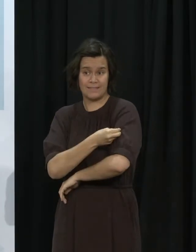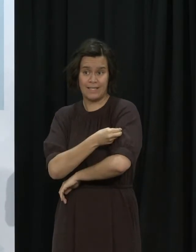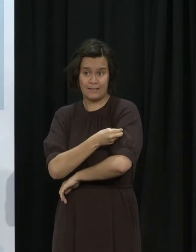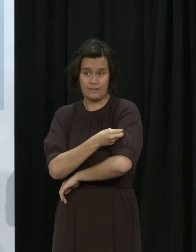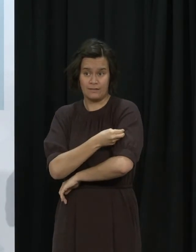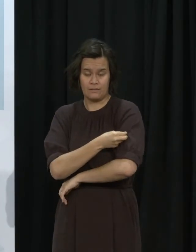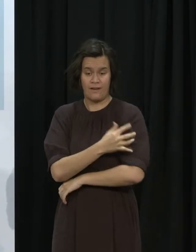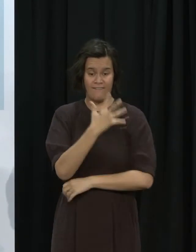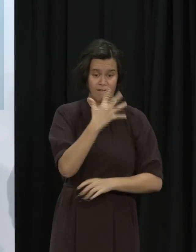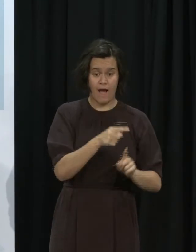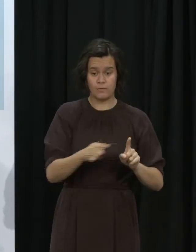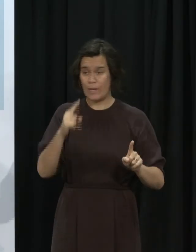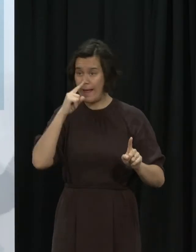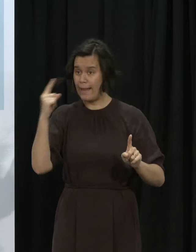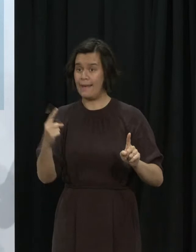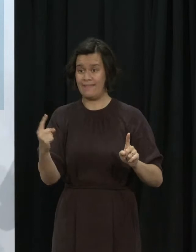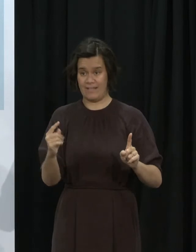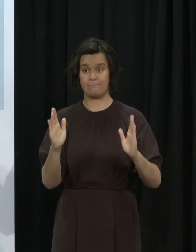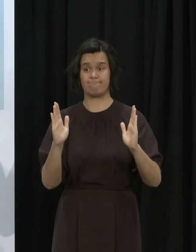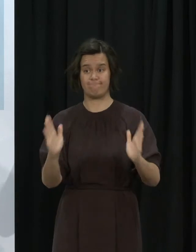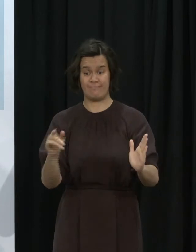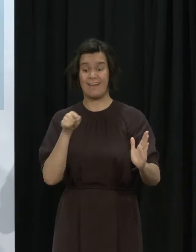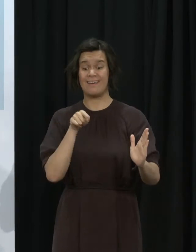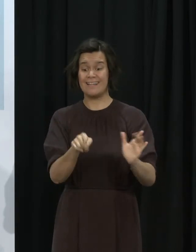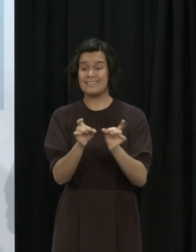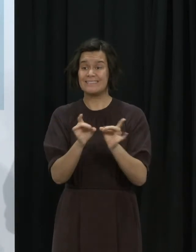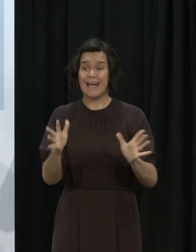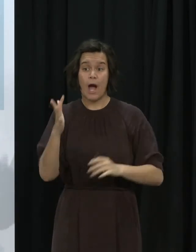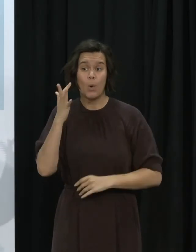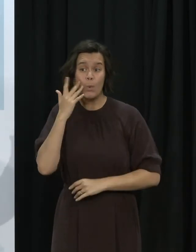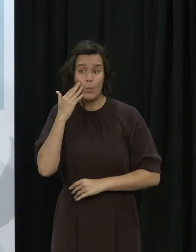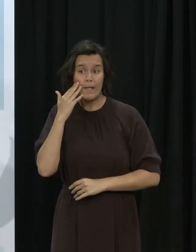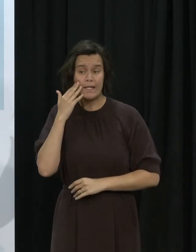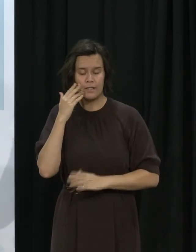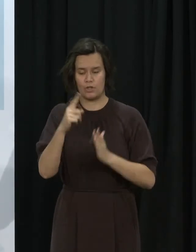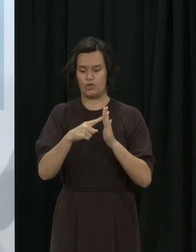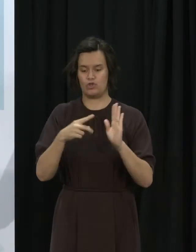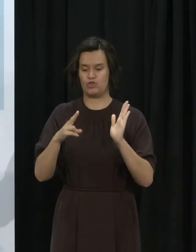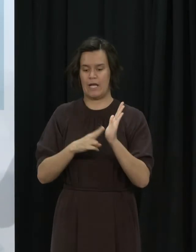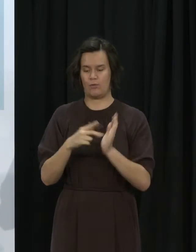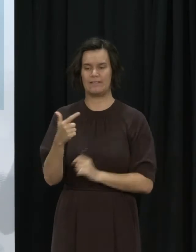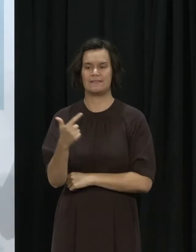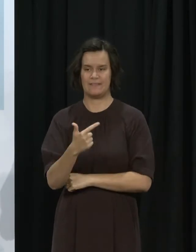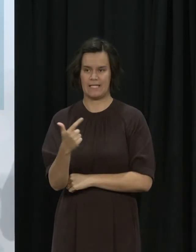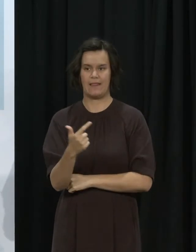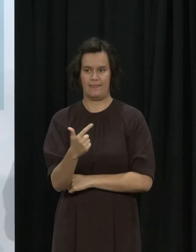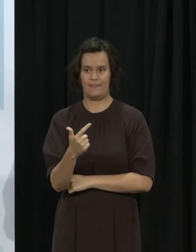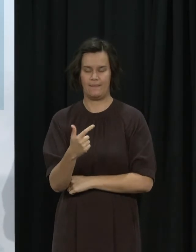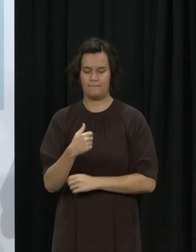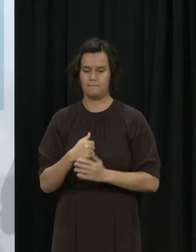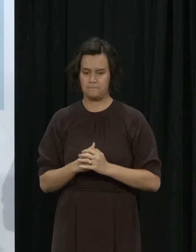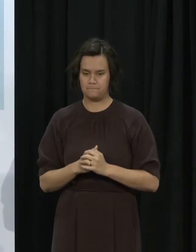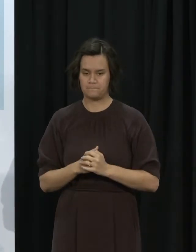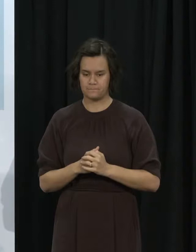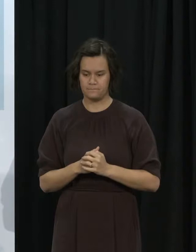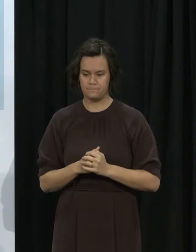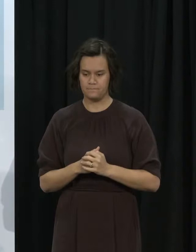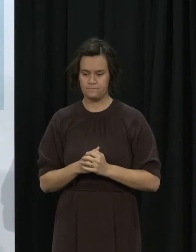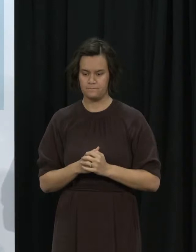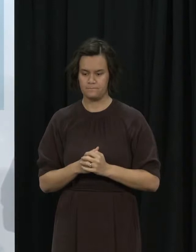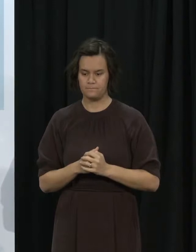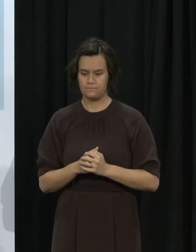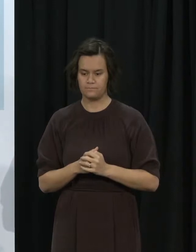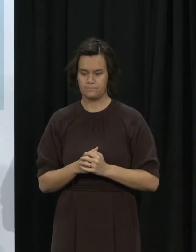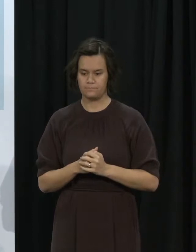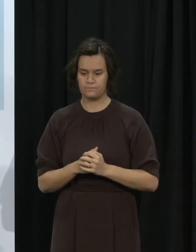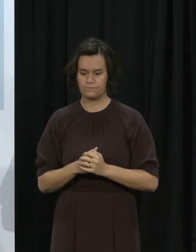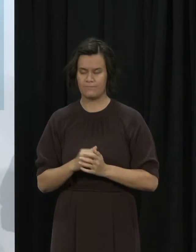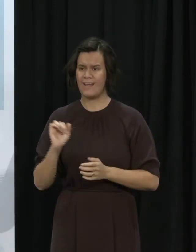tau te pakeke. Whai muri i te